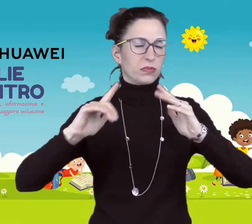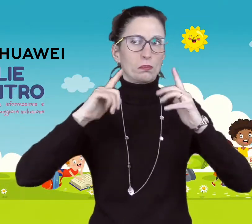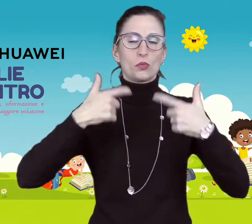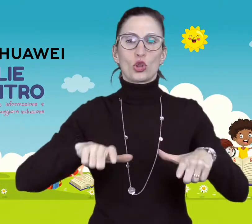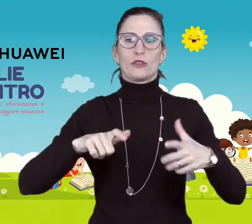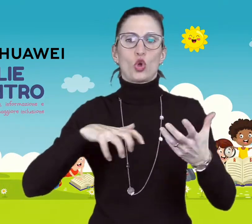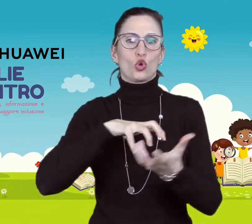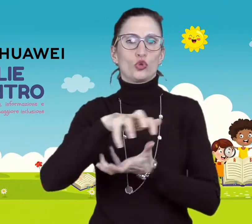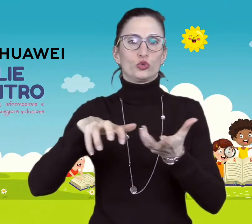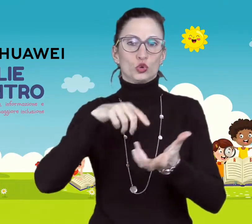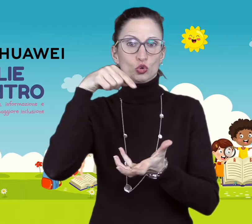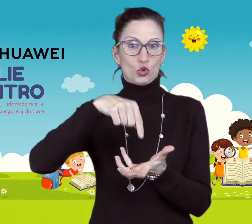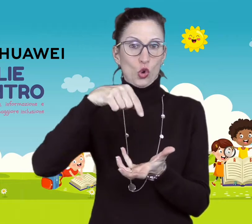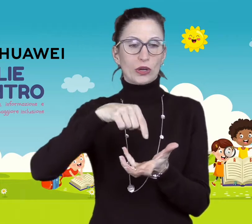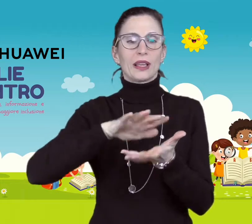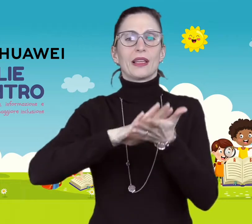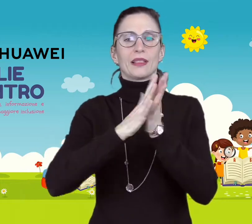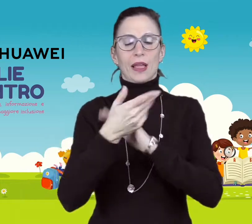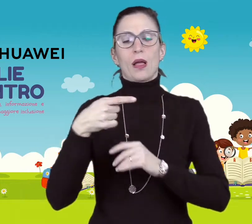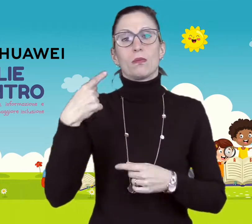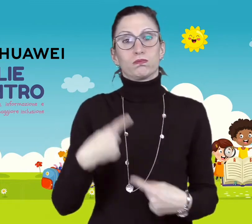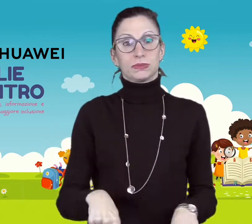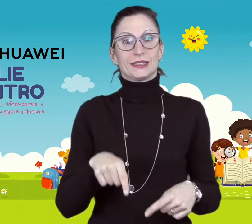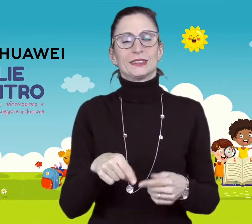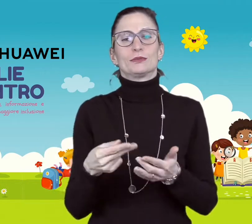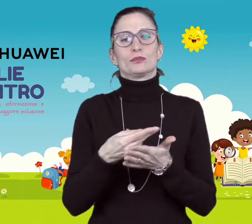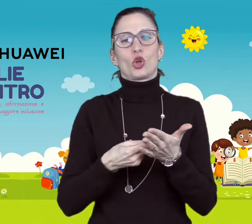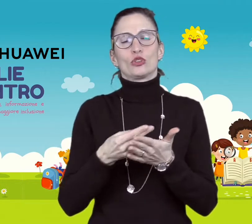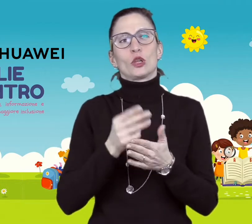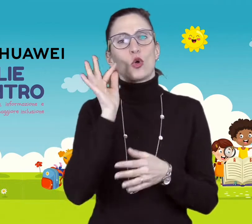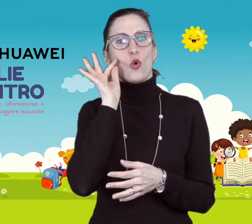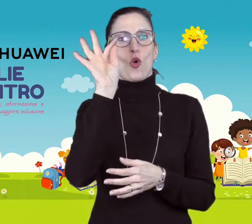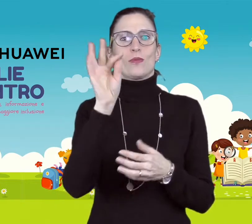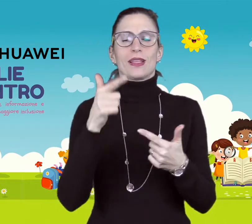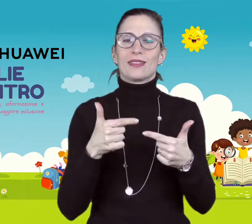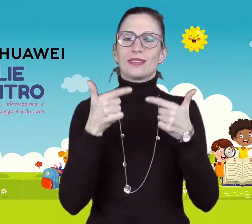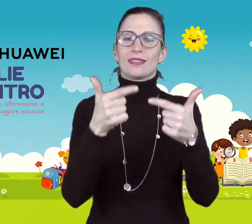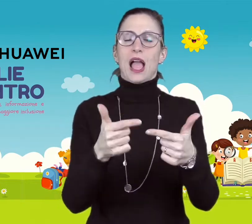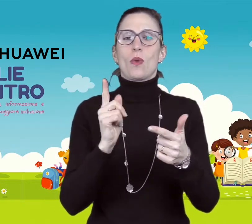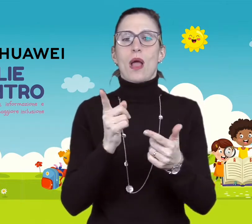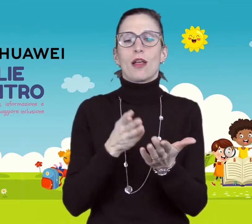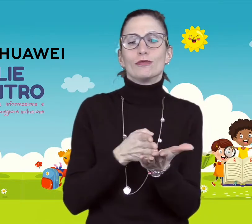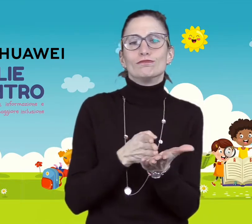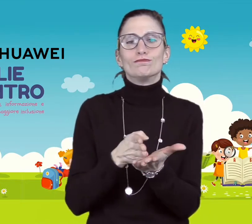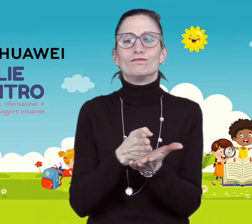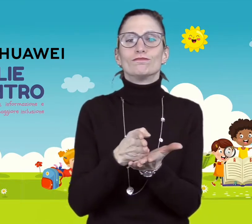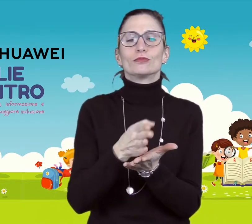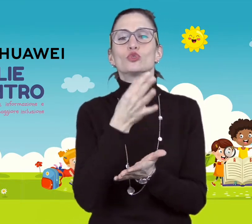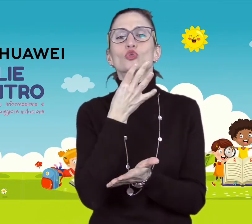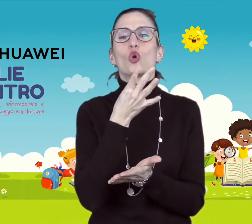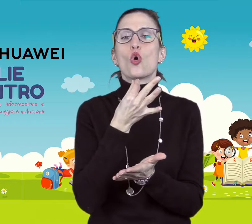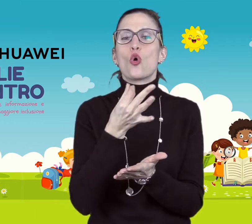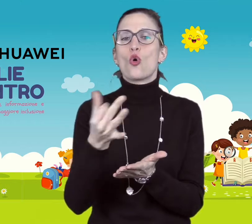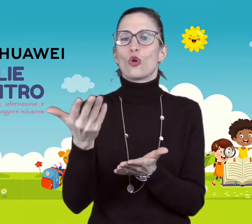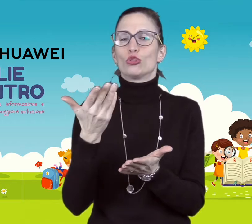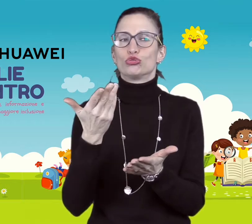Per prevenire la confusione lo scopo del progetto è di garantire un percorso appropriato